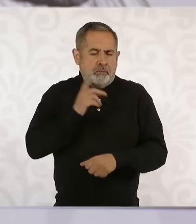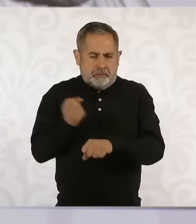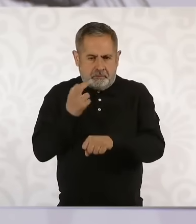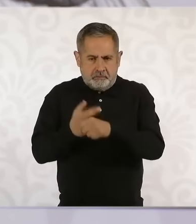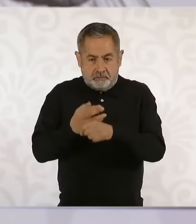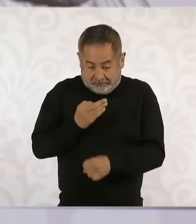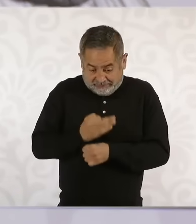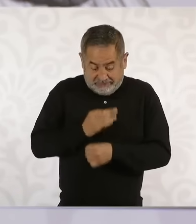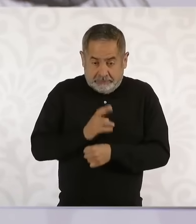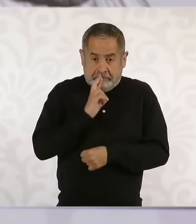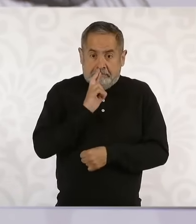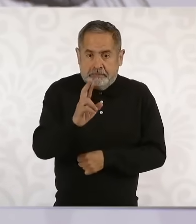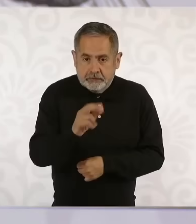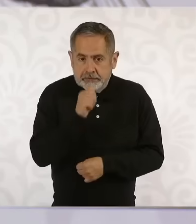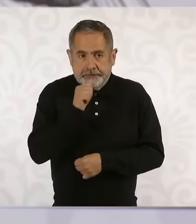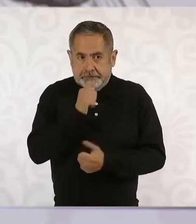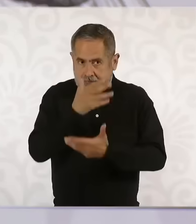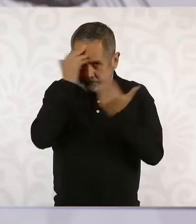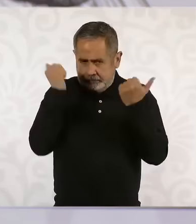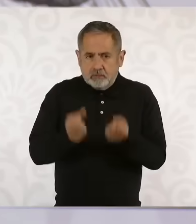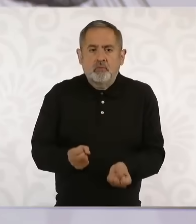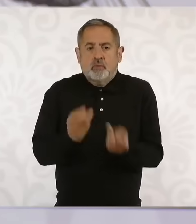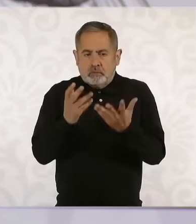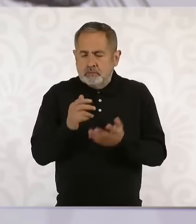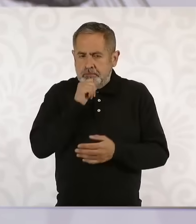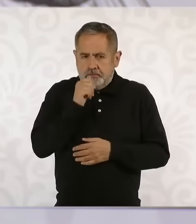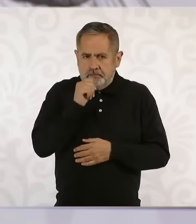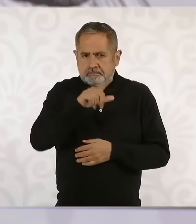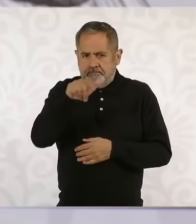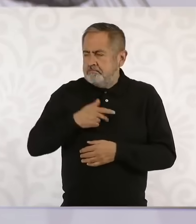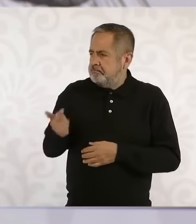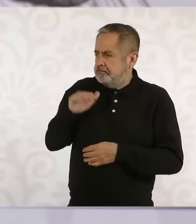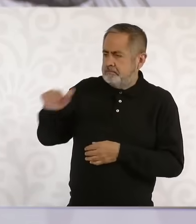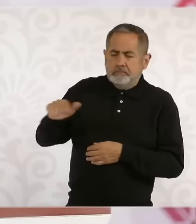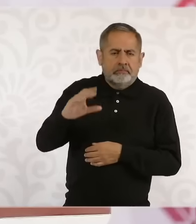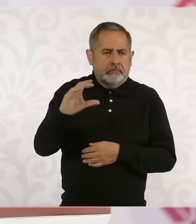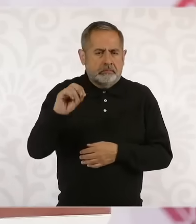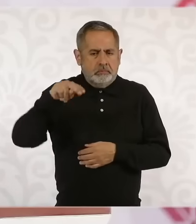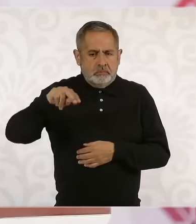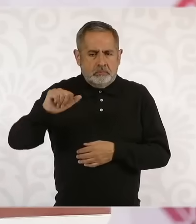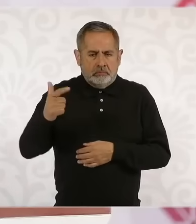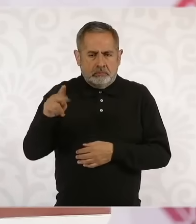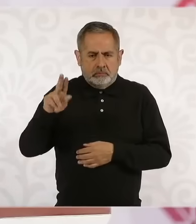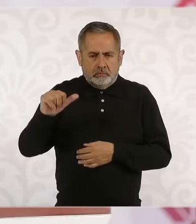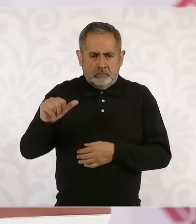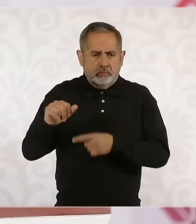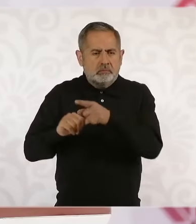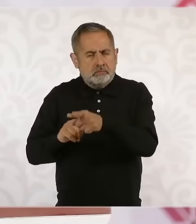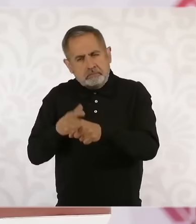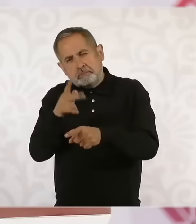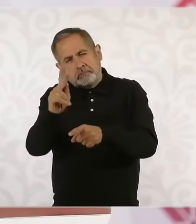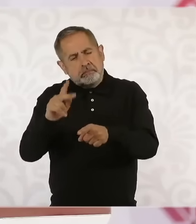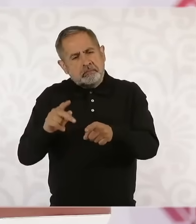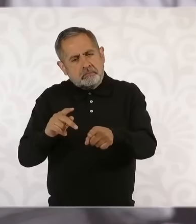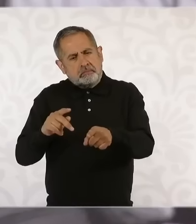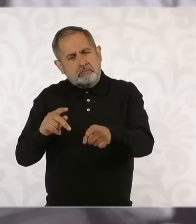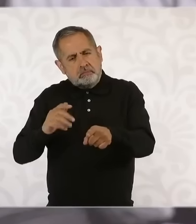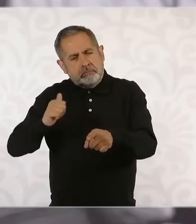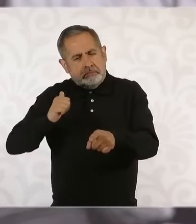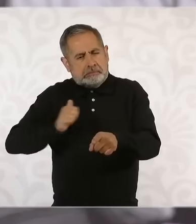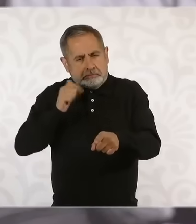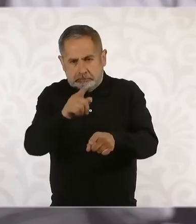conocerlo si es que existe con el la Conagua. Este, pero yo quería eh quiero aprovechar esta